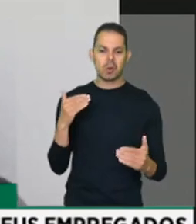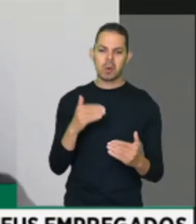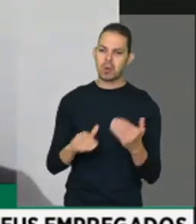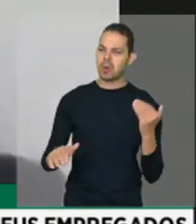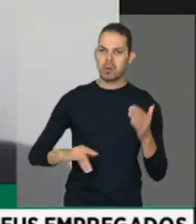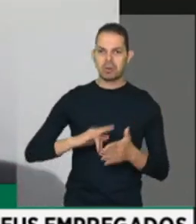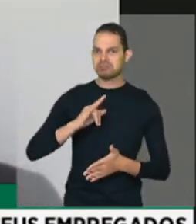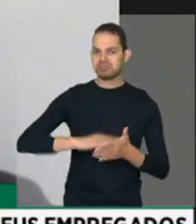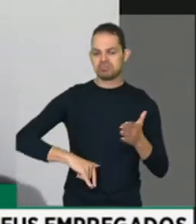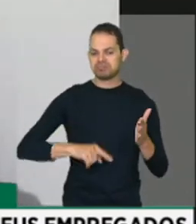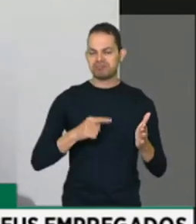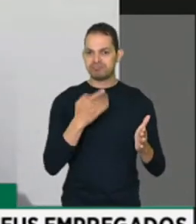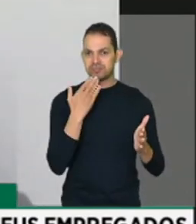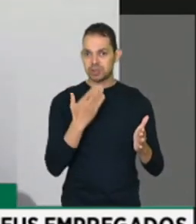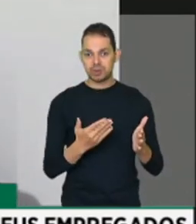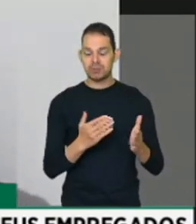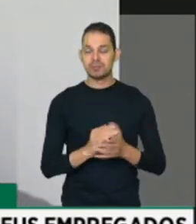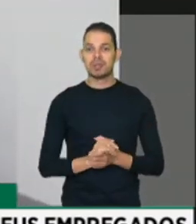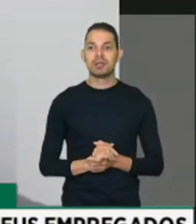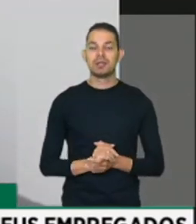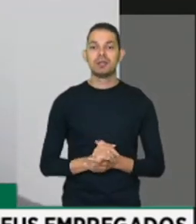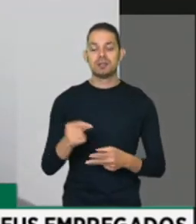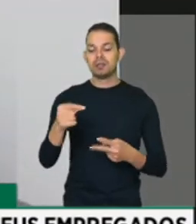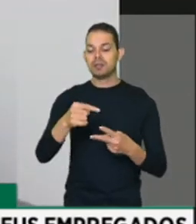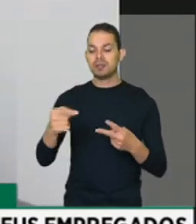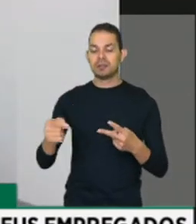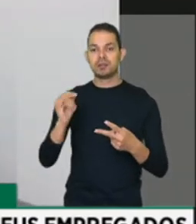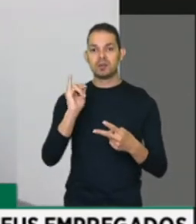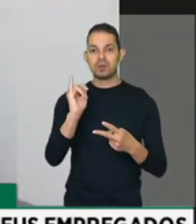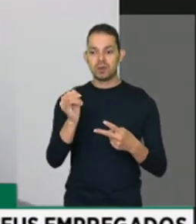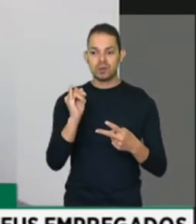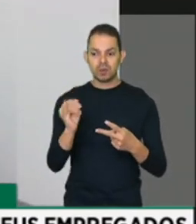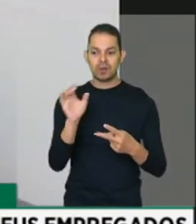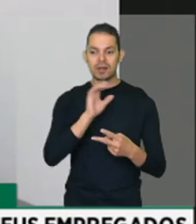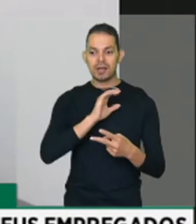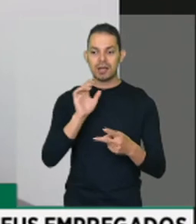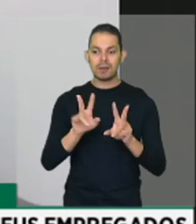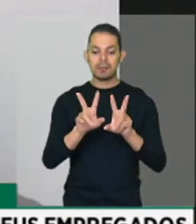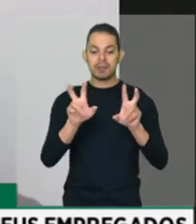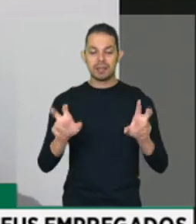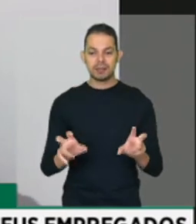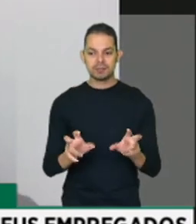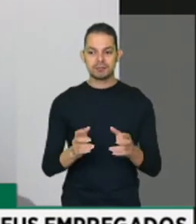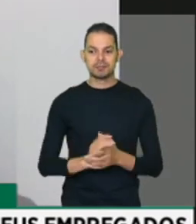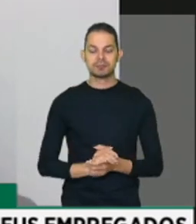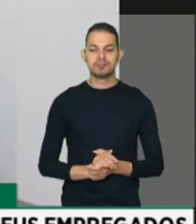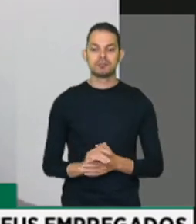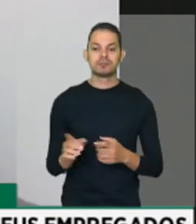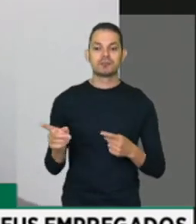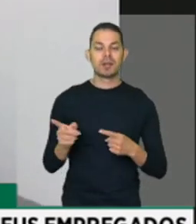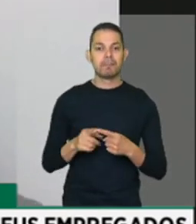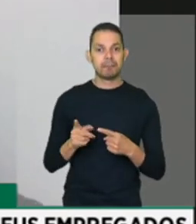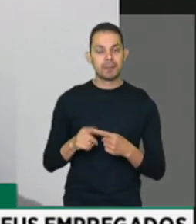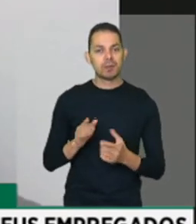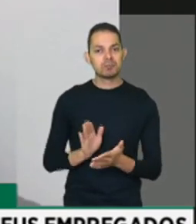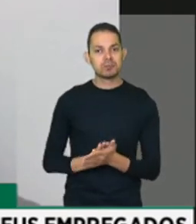ENCAMINHAREMOS CONTRÁRIO AO REQUERIMENTO E FAÇO DUAS MENÇÕES RÁPIDAS QUE TÊM A VER COM A MATÉRIA.